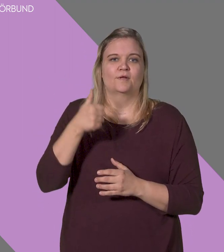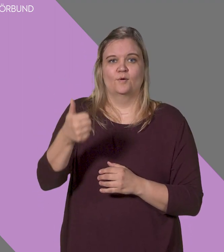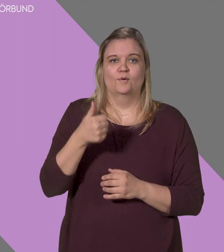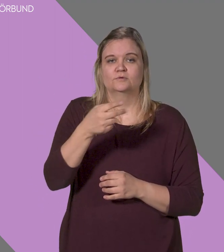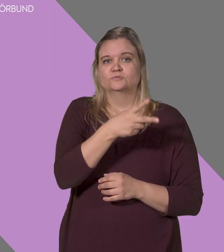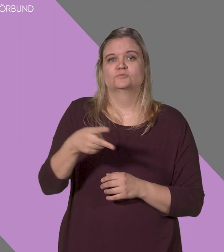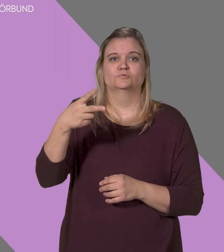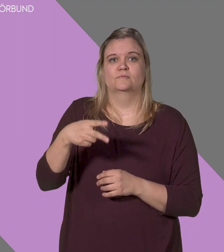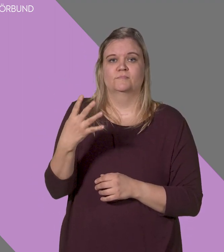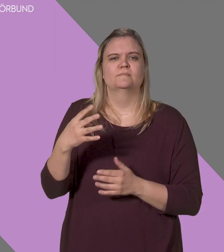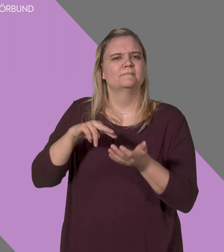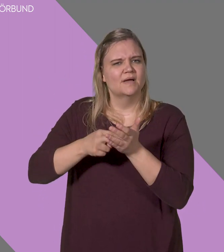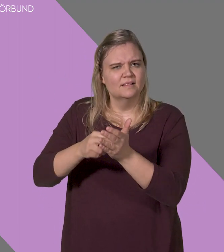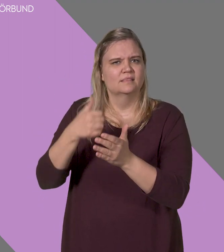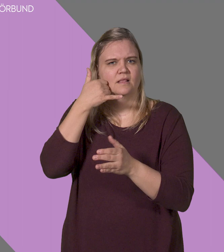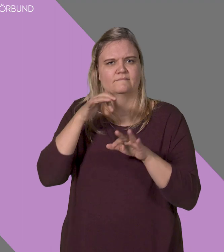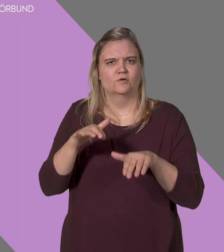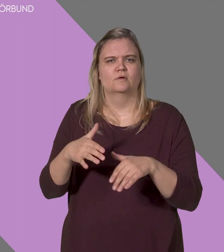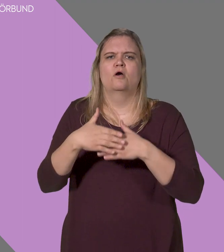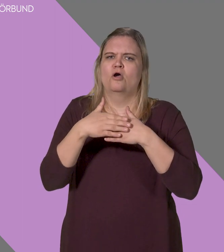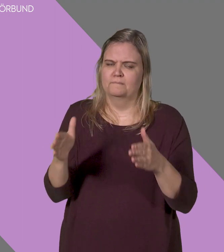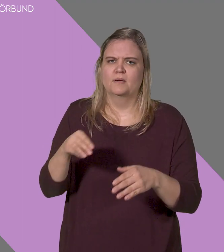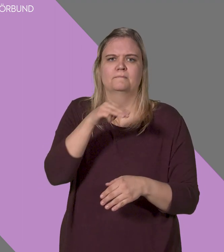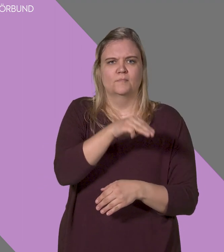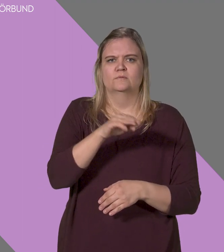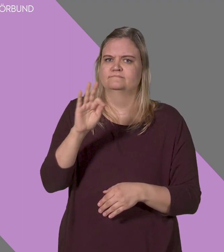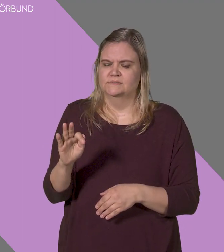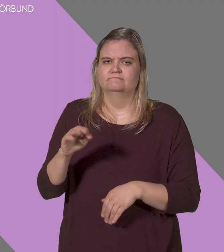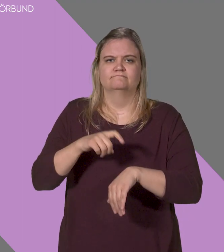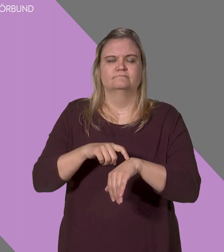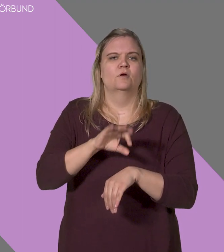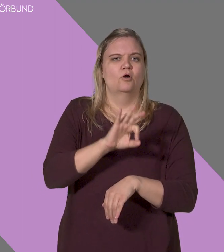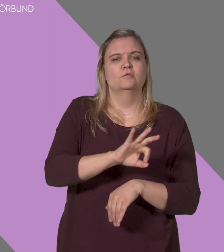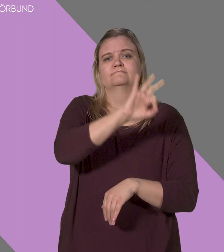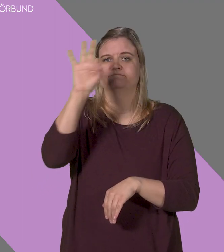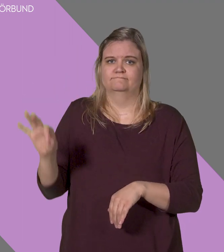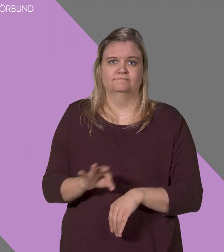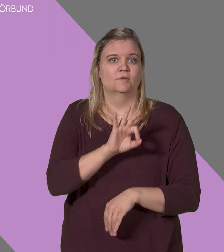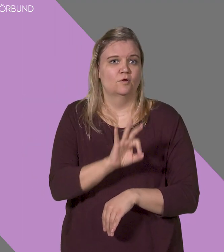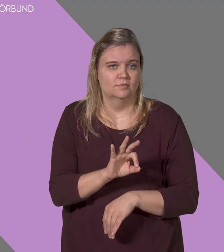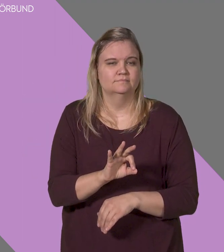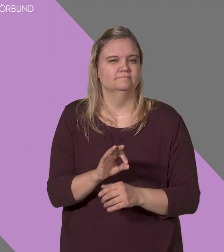Under 2024 är tjänsten planerad att vara öppen mån-fre klockan 8–20, -